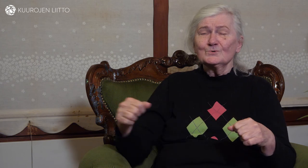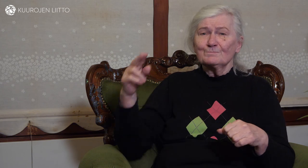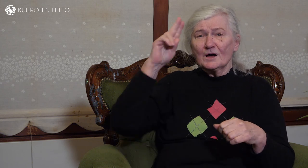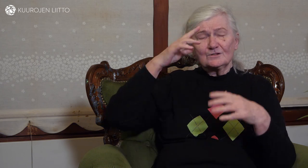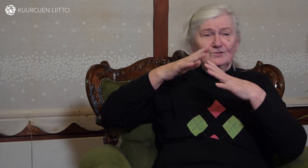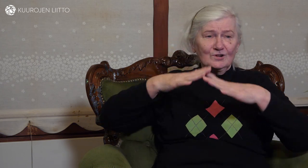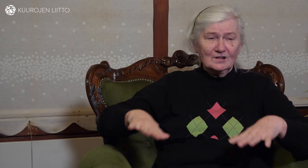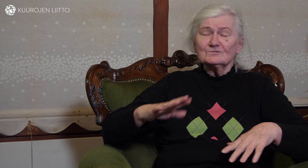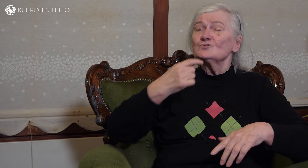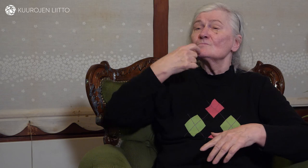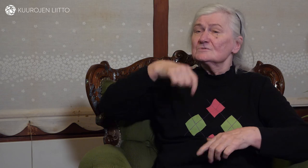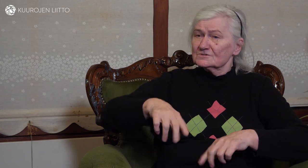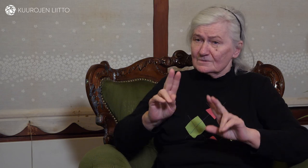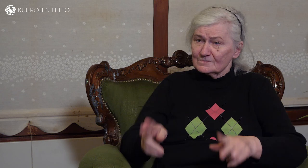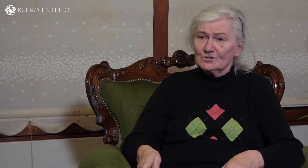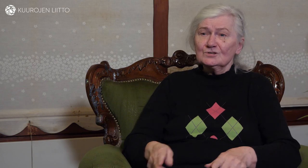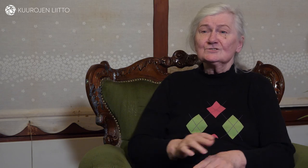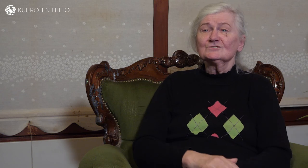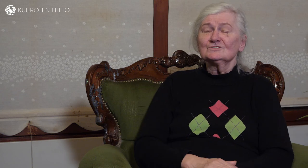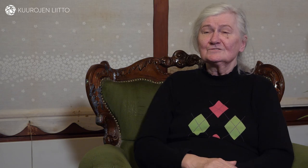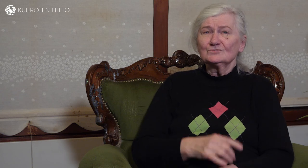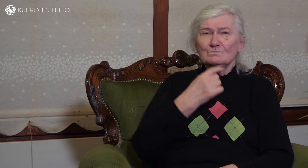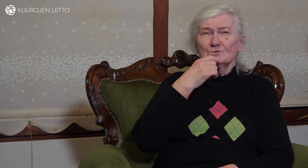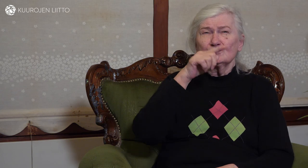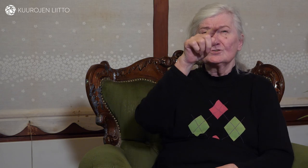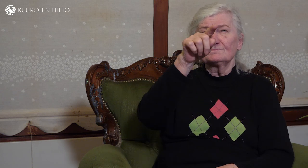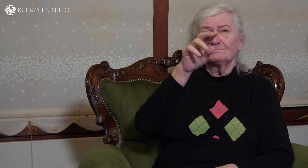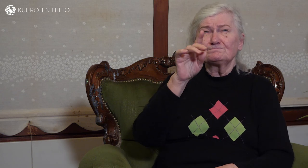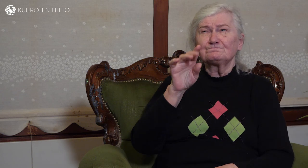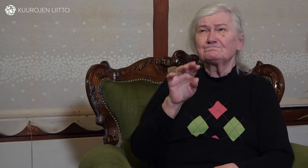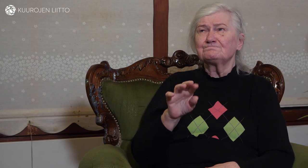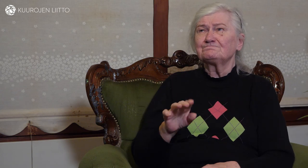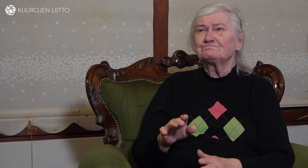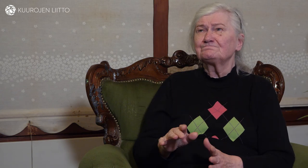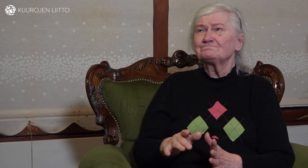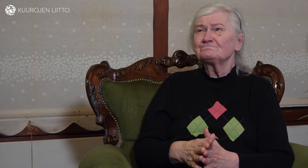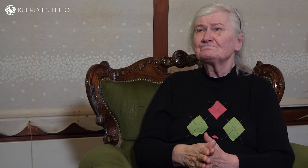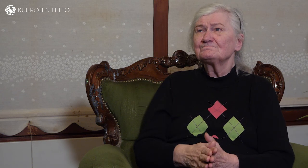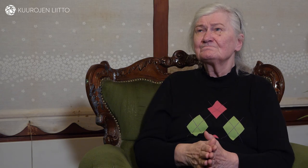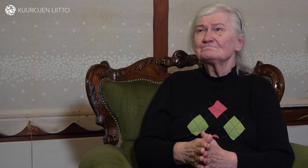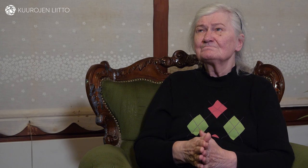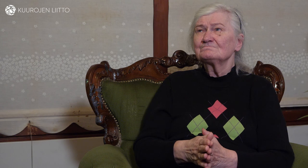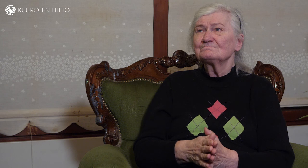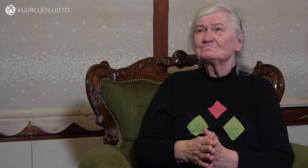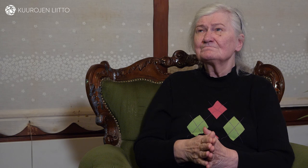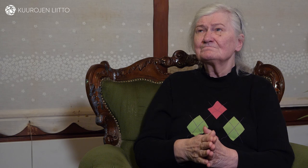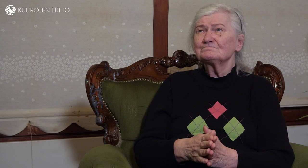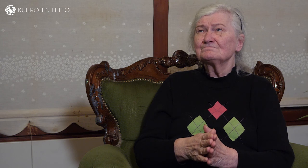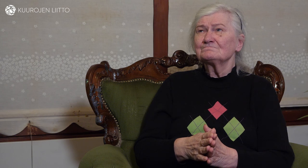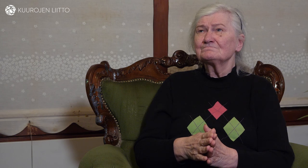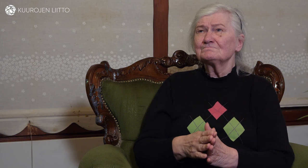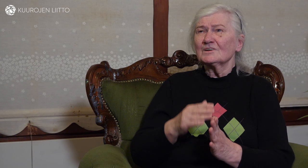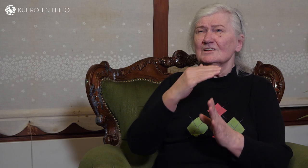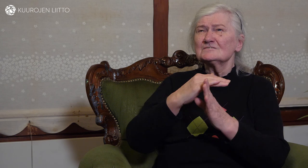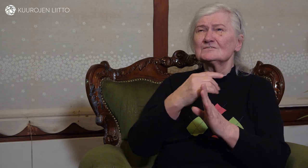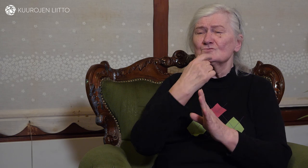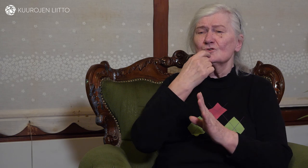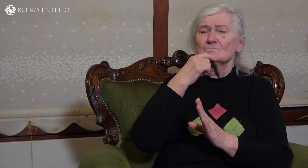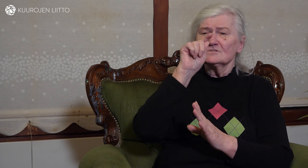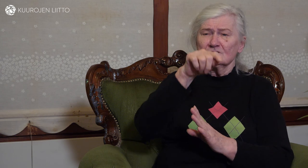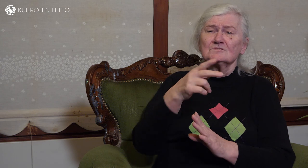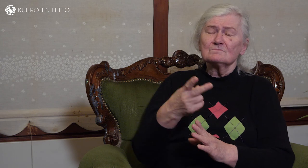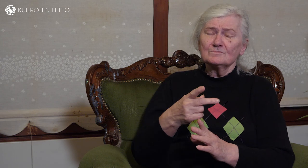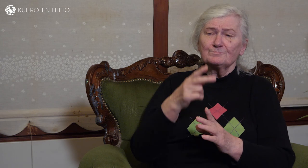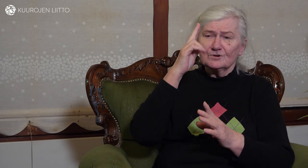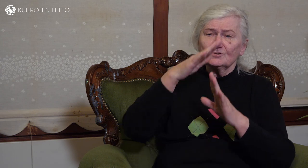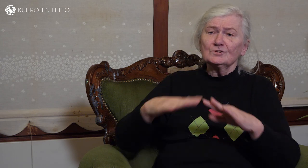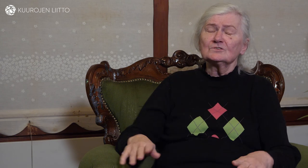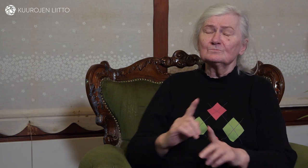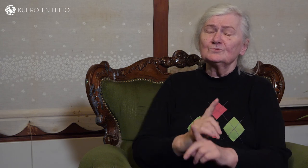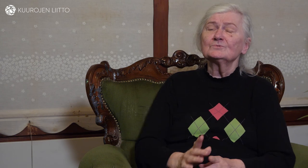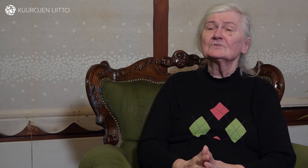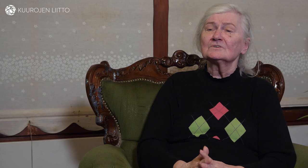Osallistuimme Suomessa suurpartioleirillekin. Se oli jossain Keski-Suomessa.